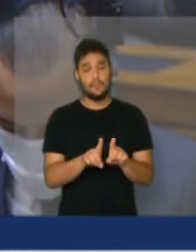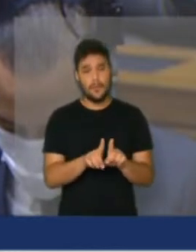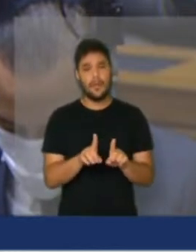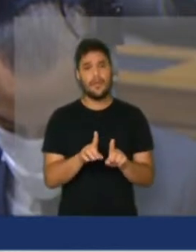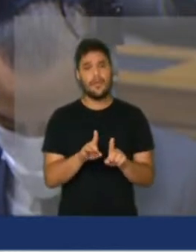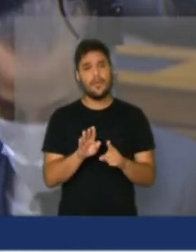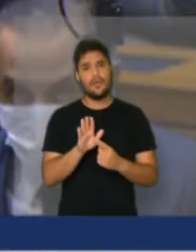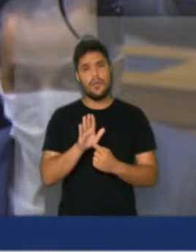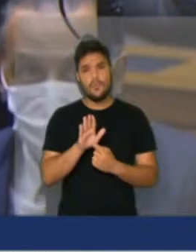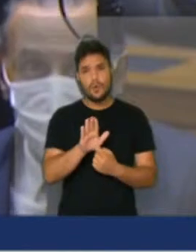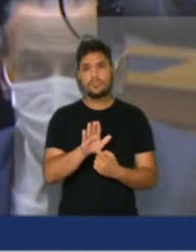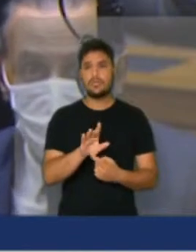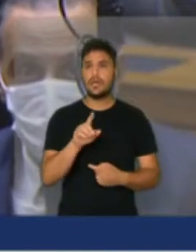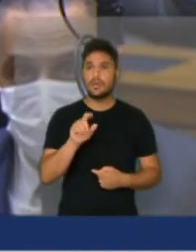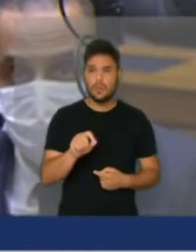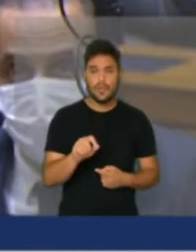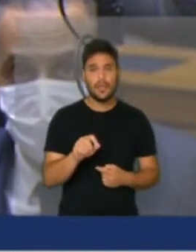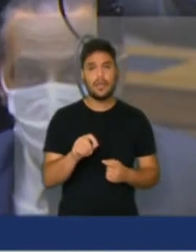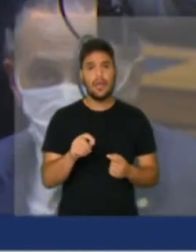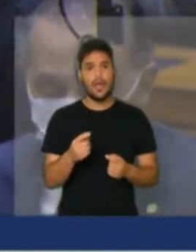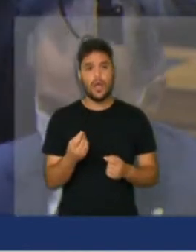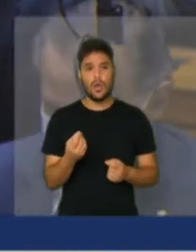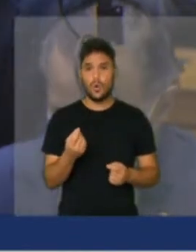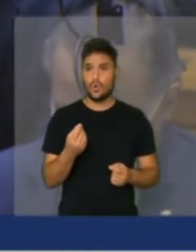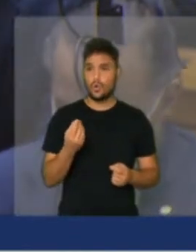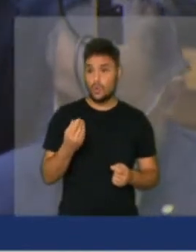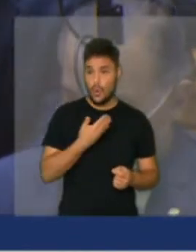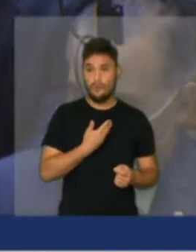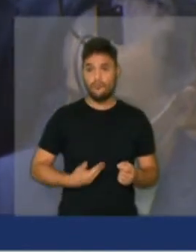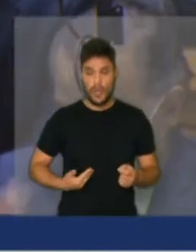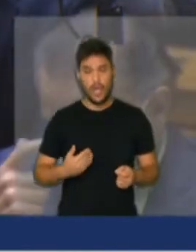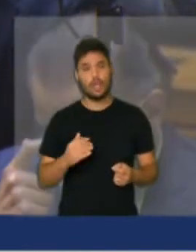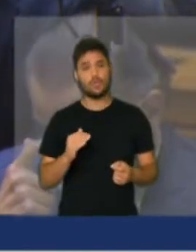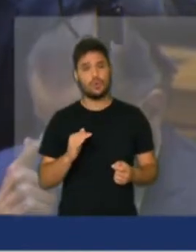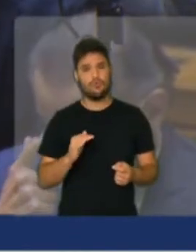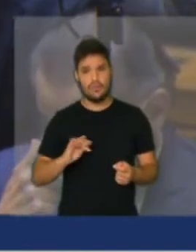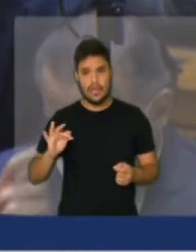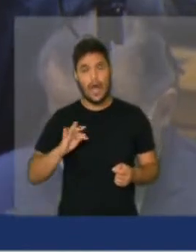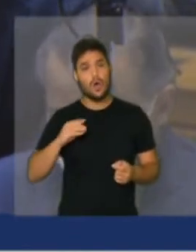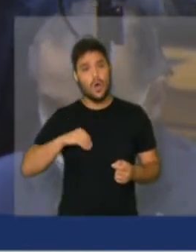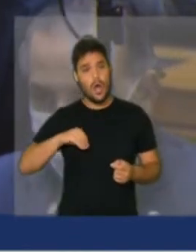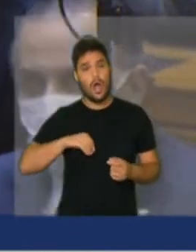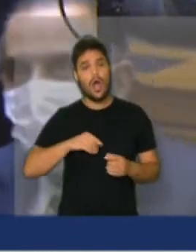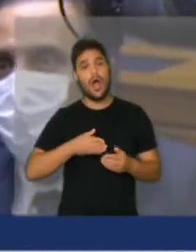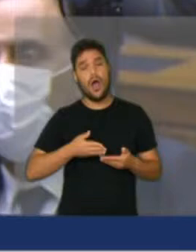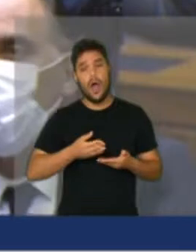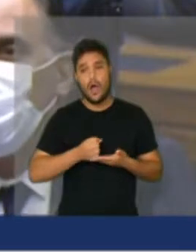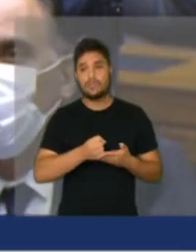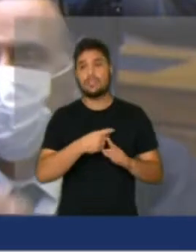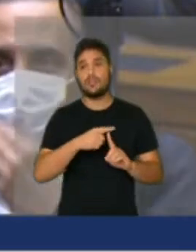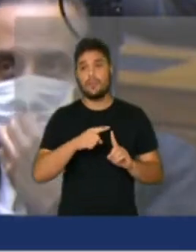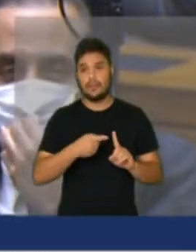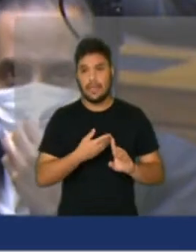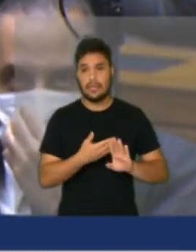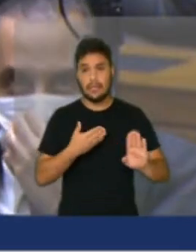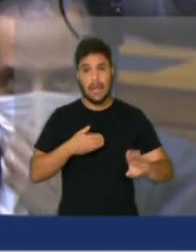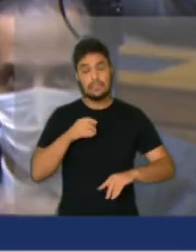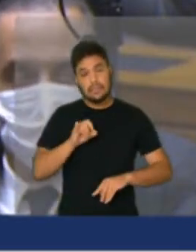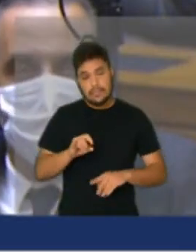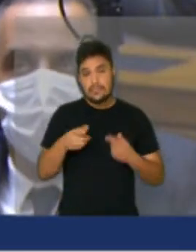MATERNIDADE PARA QUE ESSE AFASTAMENTO NOS CASOS QUE FOREM NECESSÁRIOS FIQUEM A CARGO, NÉ , DO PAGAMENTO DO SALÁRIO COM... COM OS